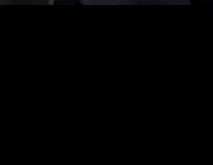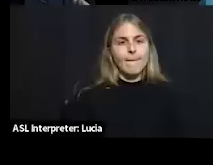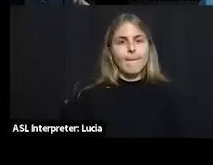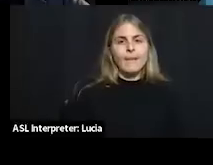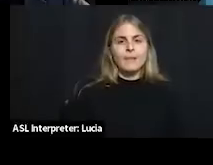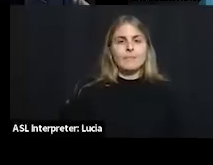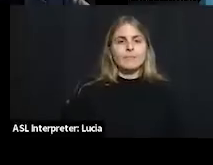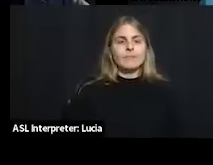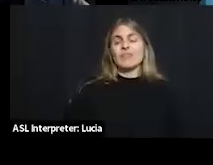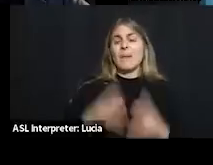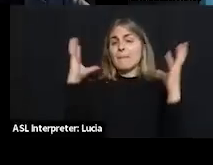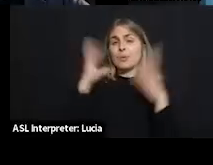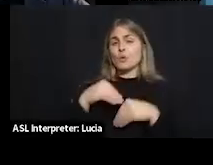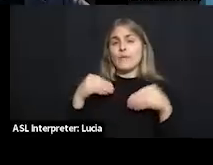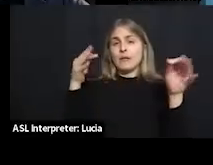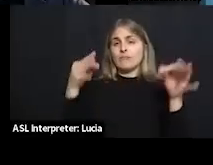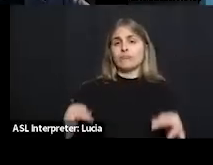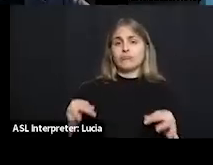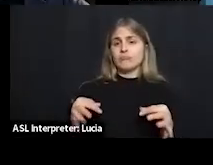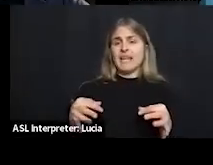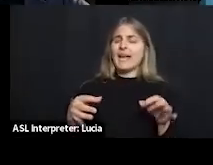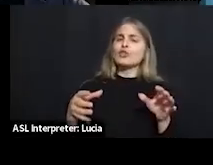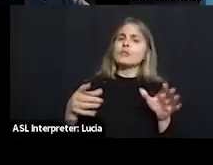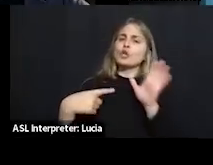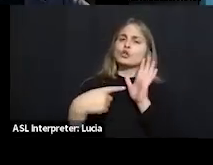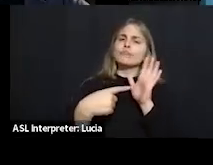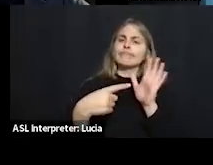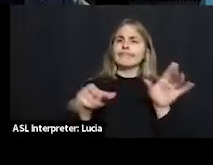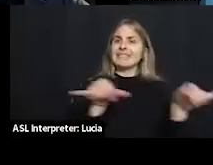Creo que eso fue expresado maravillosamente y refleja lo que vemos en los Estados Unidos también.